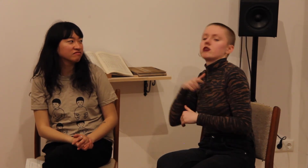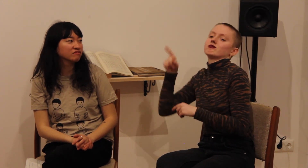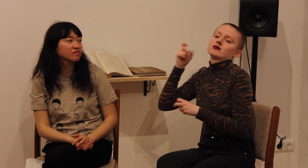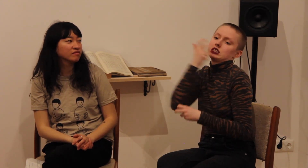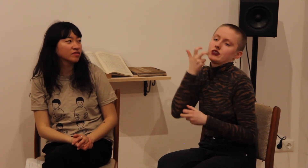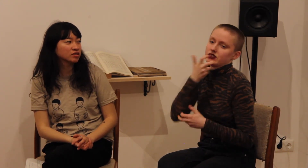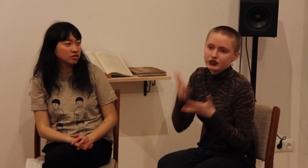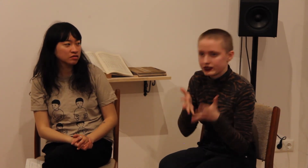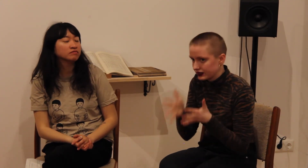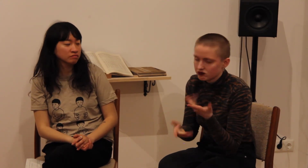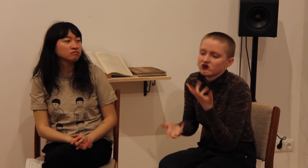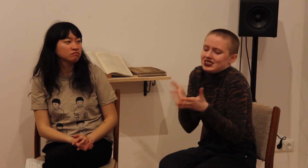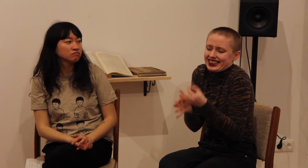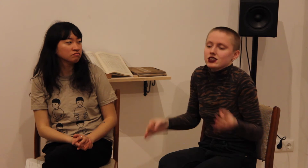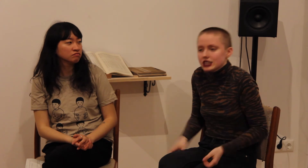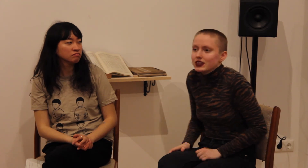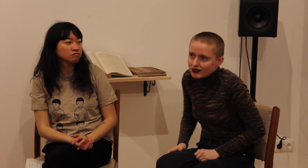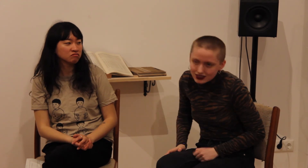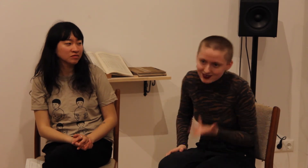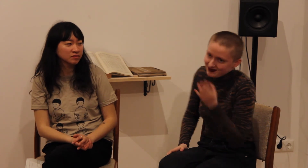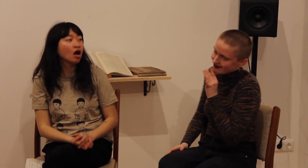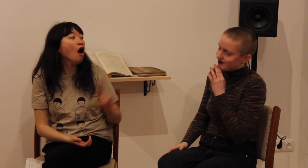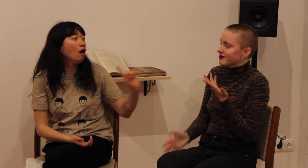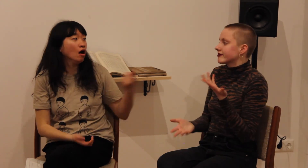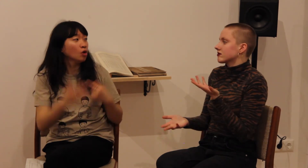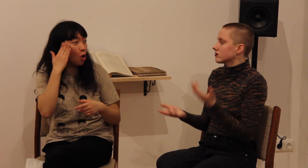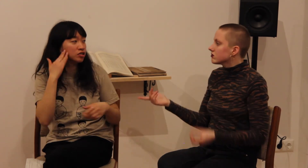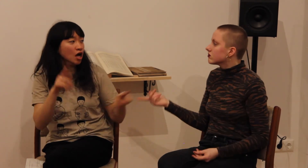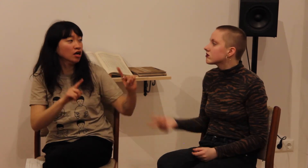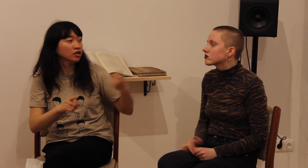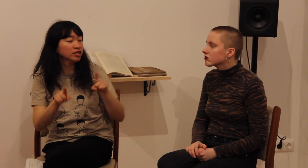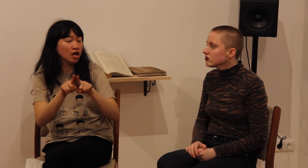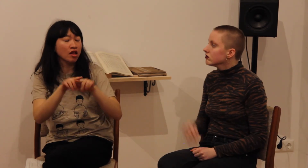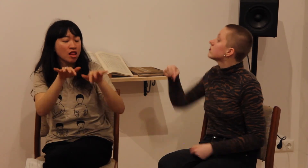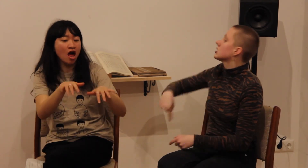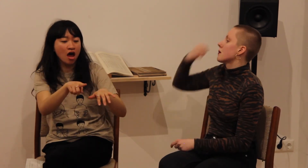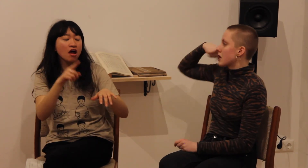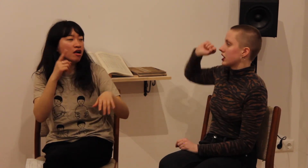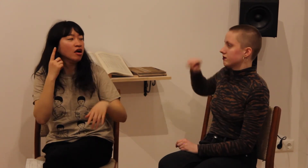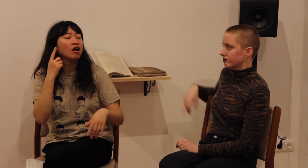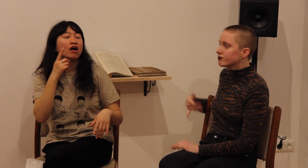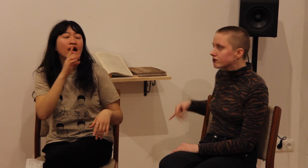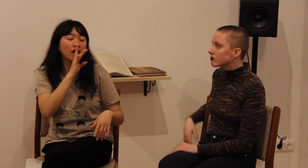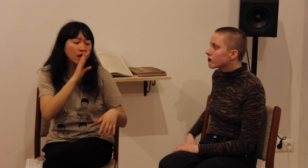In anderen Ländern, zum Beispiel Lettland, ist es leider noch so, dass es nur lautsprachig unterrichtet wird.